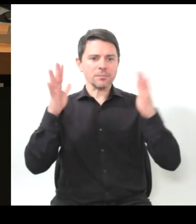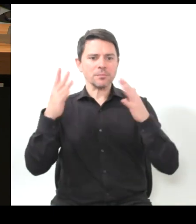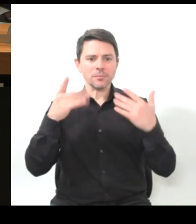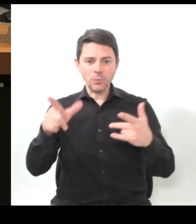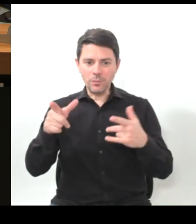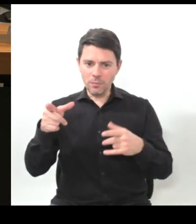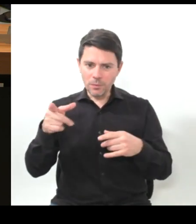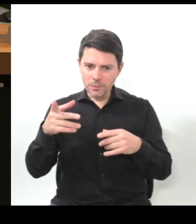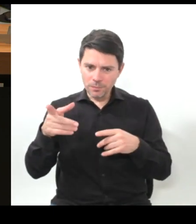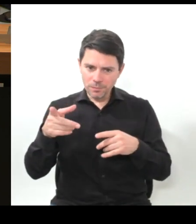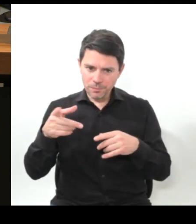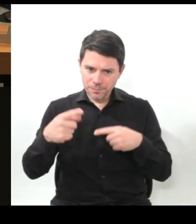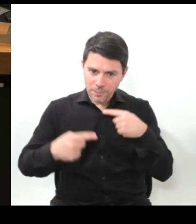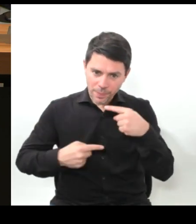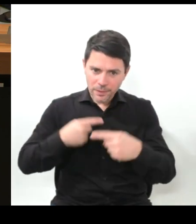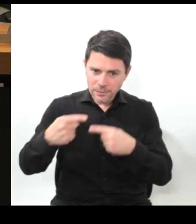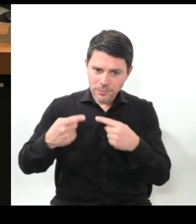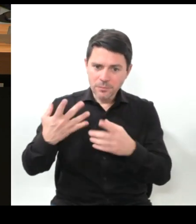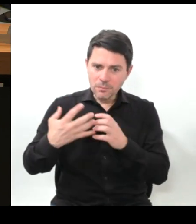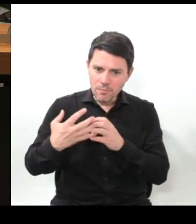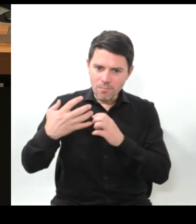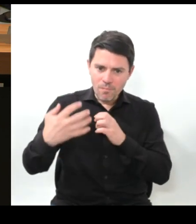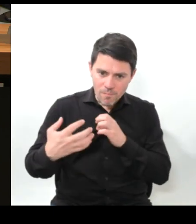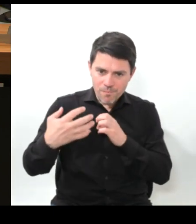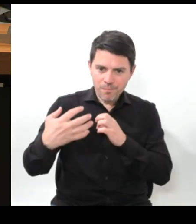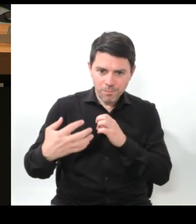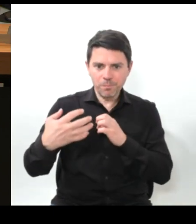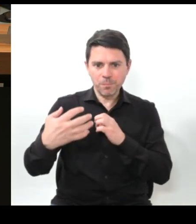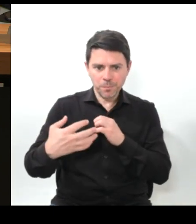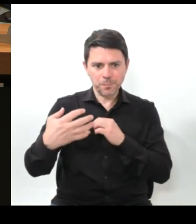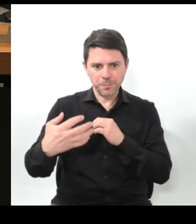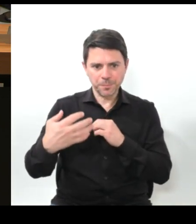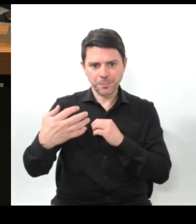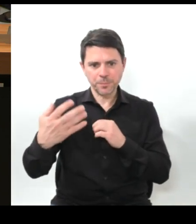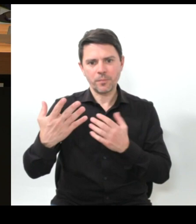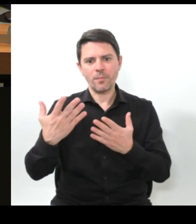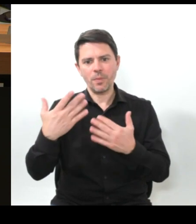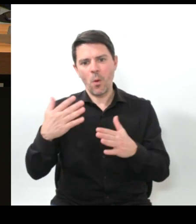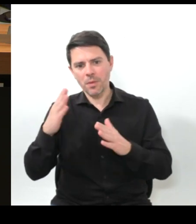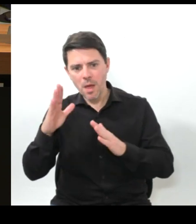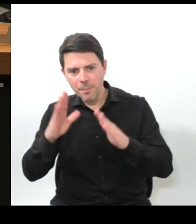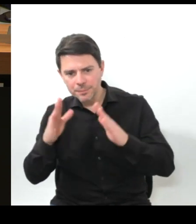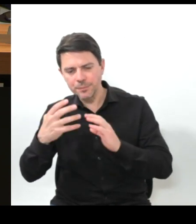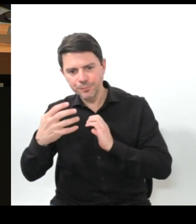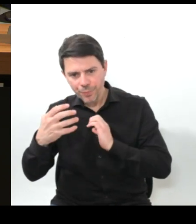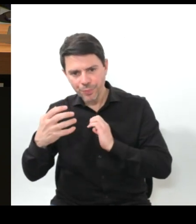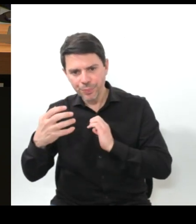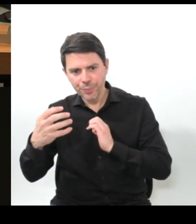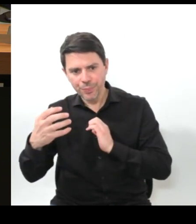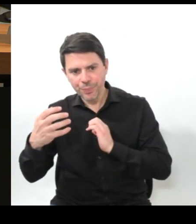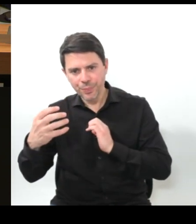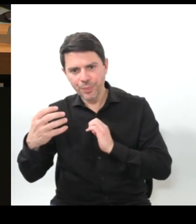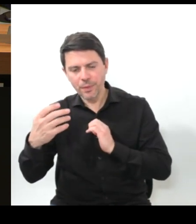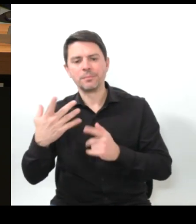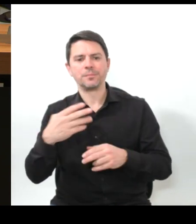seit den letzten Wahlen durch das Handeln des Berliner Senats, der Berliner Regierung. Das war vorhin schon Thema bei Mobilitätsthema, wo der Kollege